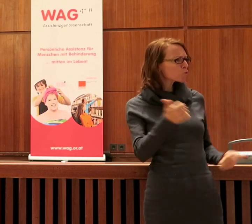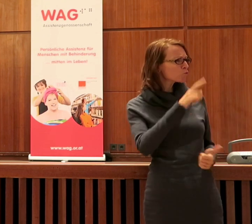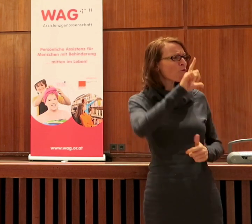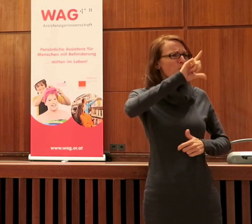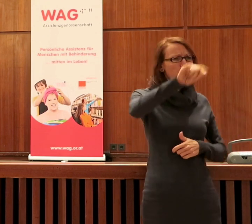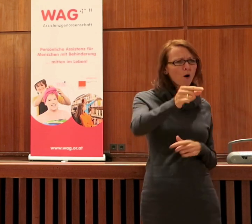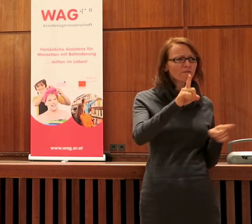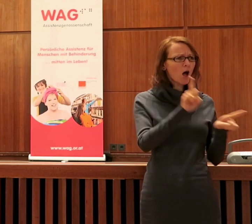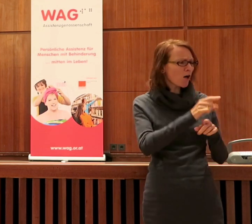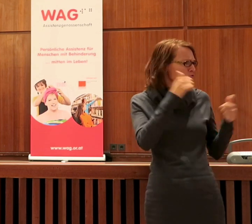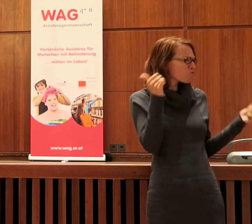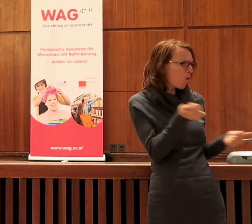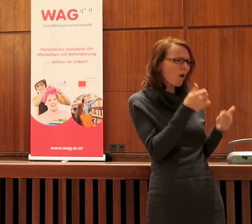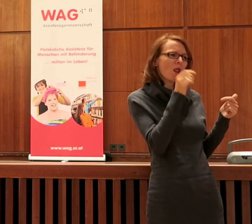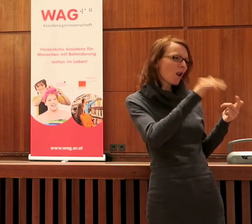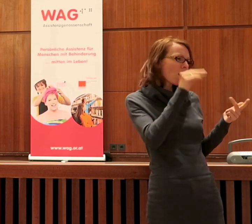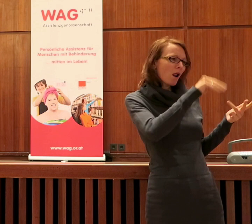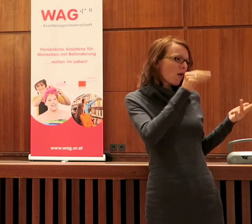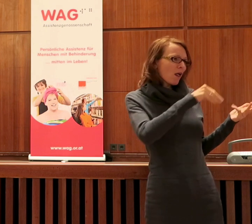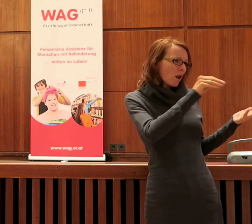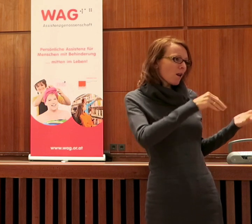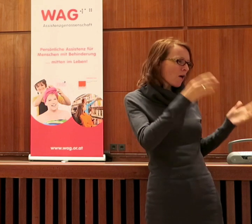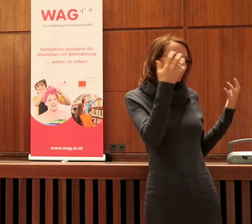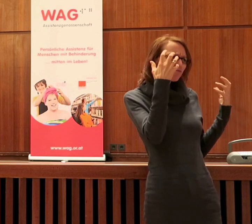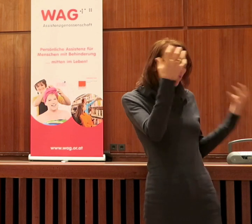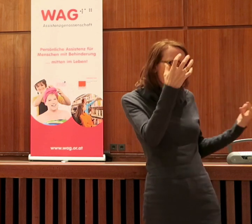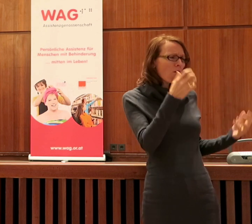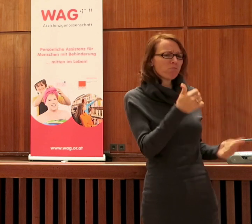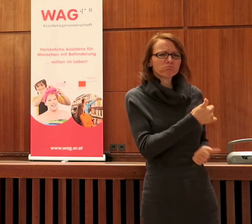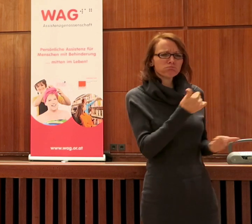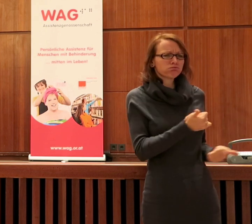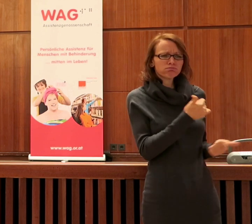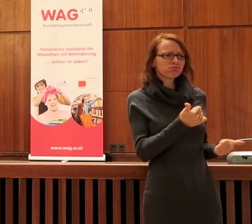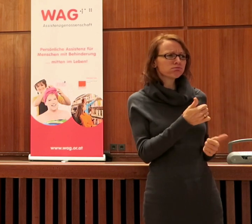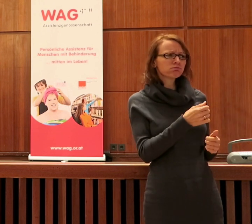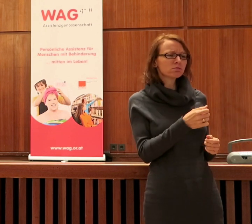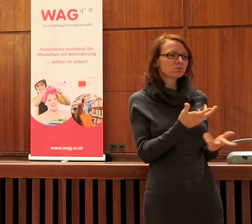Sensationell. Wahnsinn. Ur-Super.